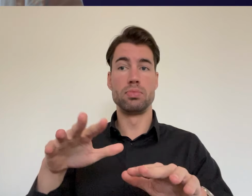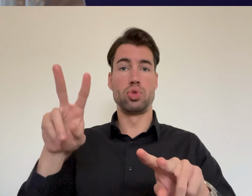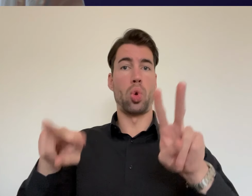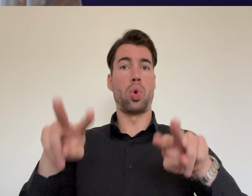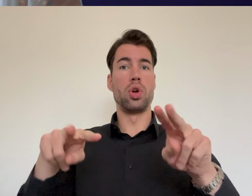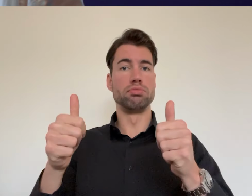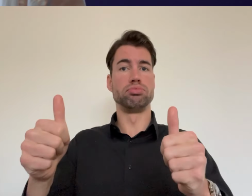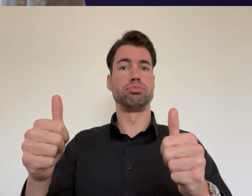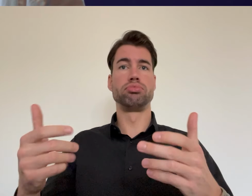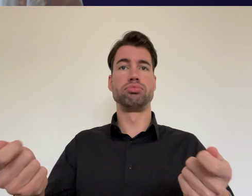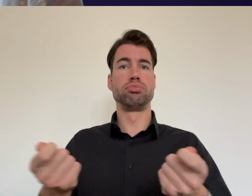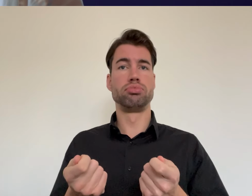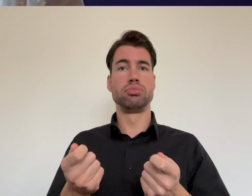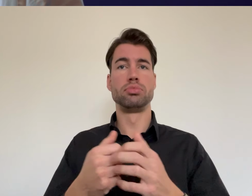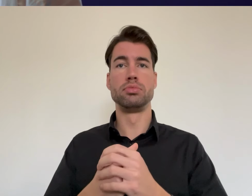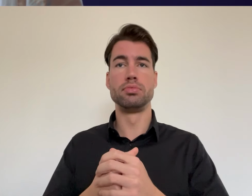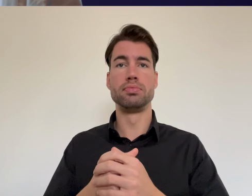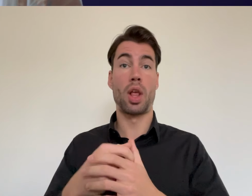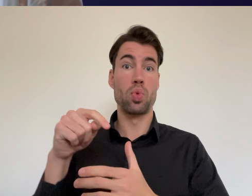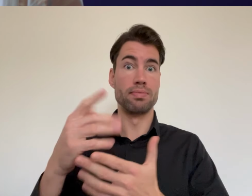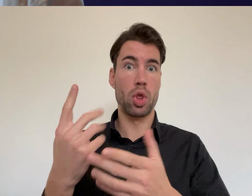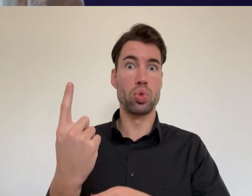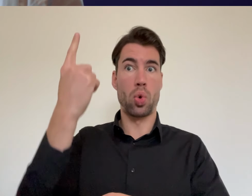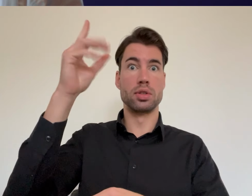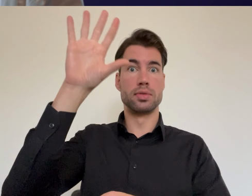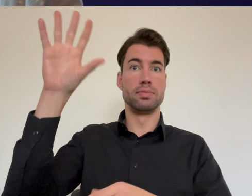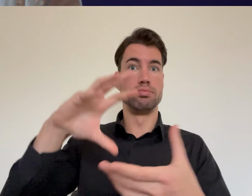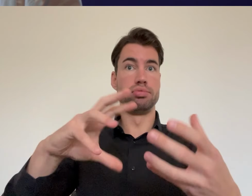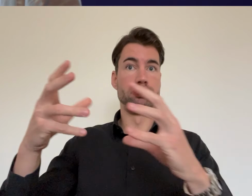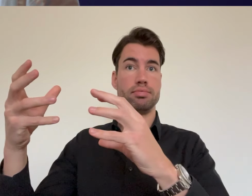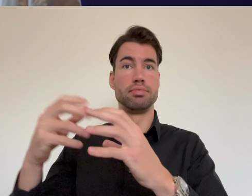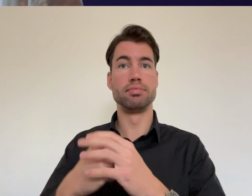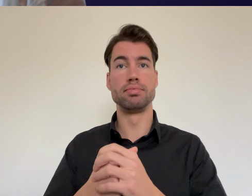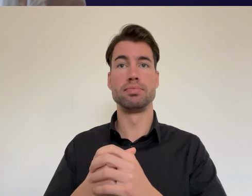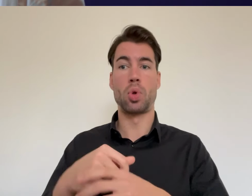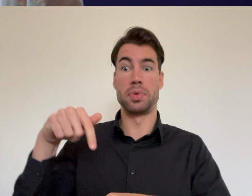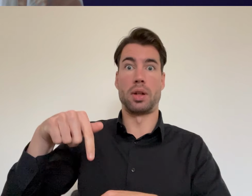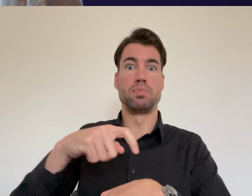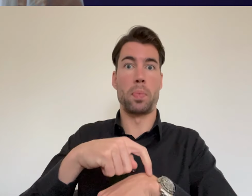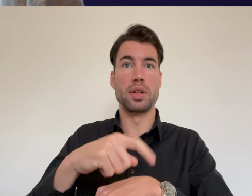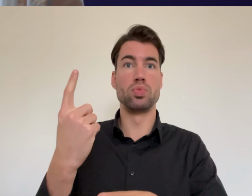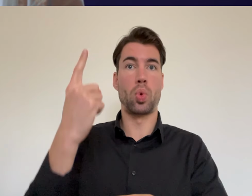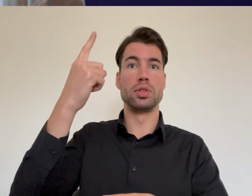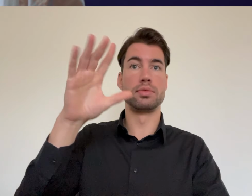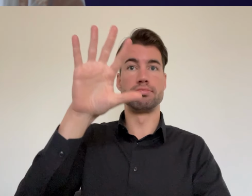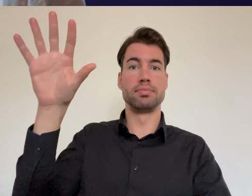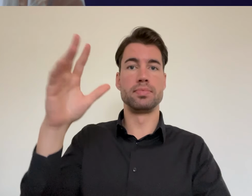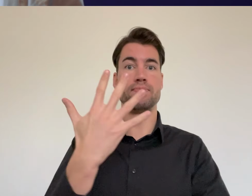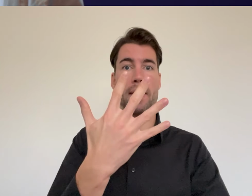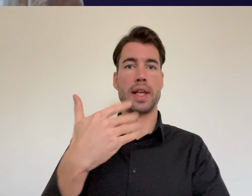Het is op dit moment wel zo dat er ook in noord nu op dit moment vijf cliënten besmet zijn en een